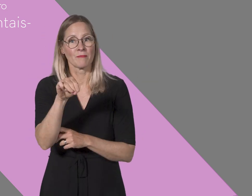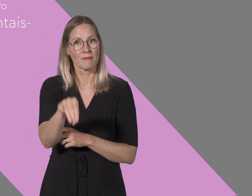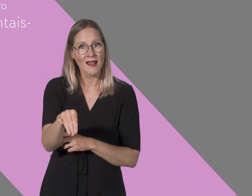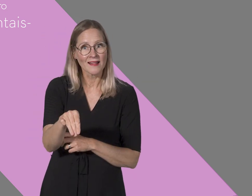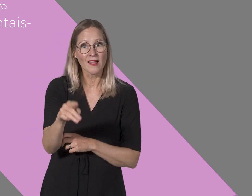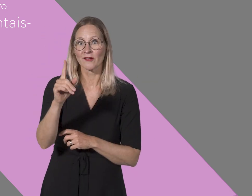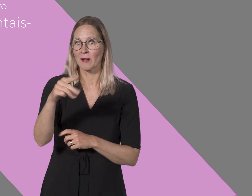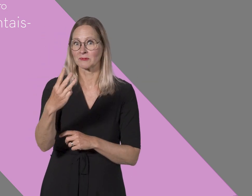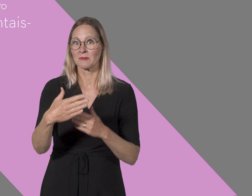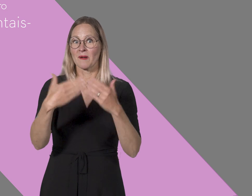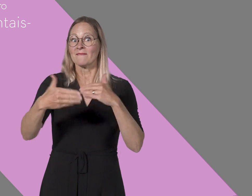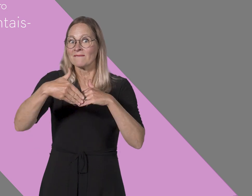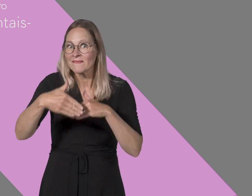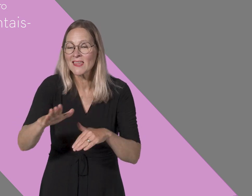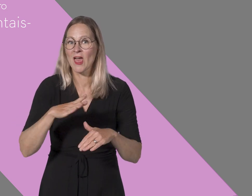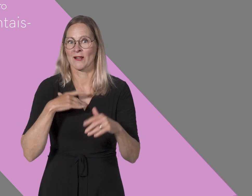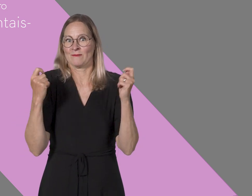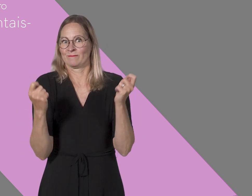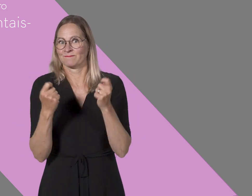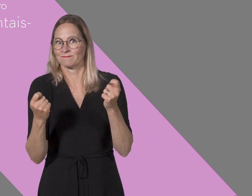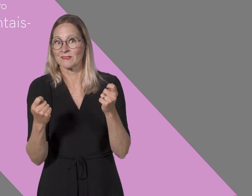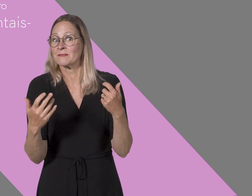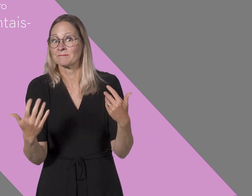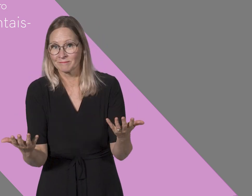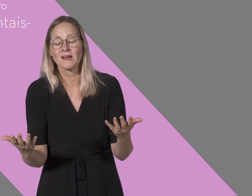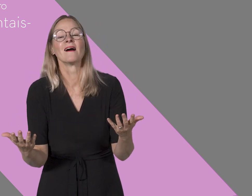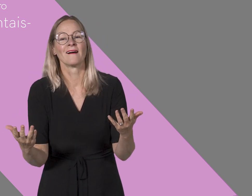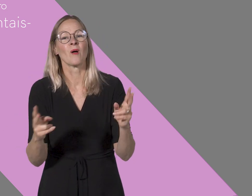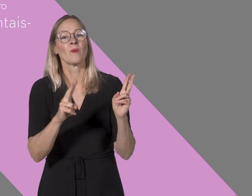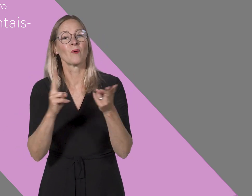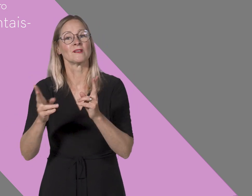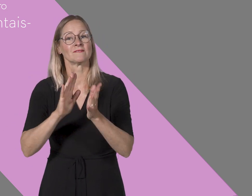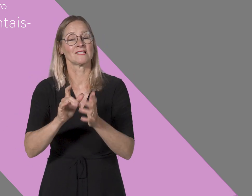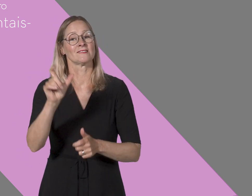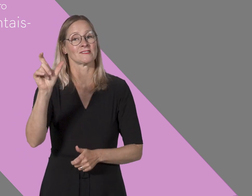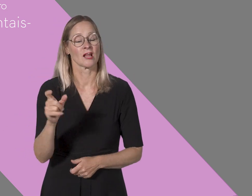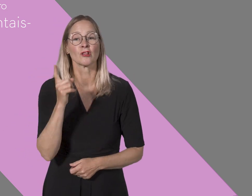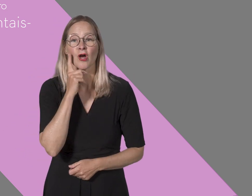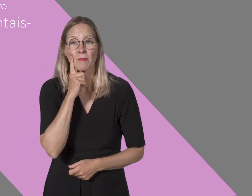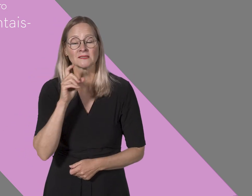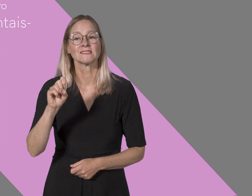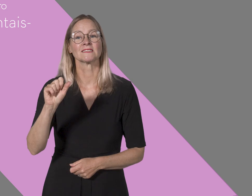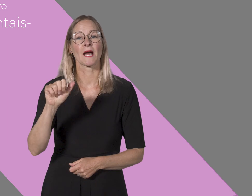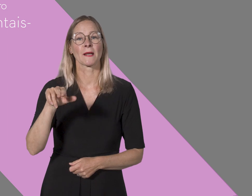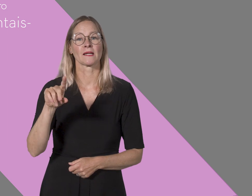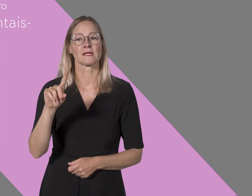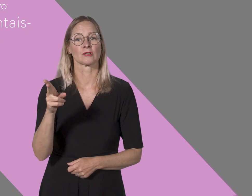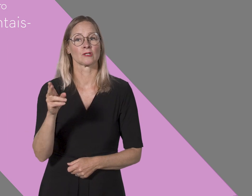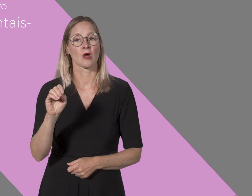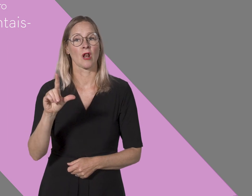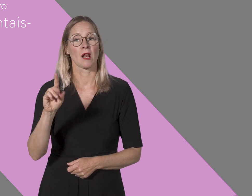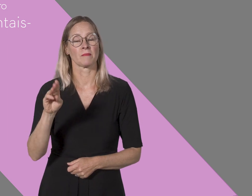vaan maanantaina 13.2. on luvassa vielä uutisankkuri Thomas Sandholmin -